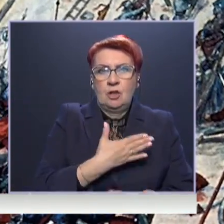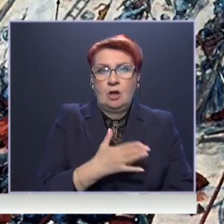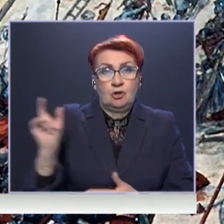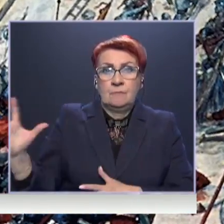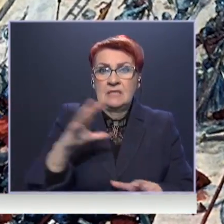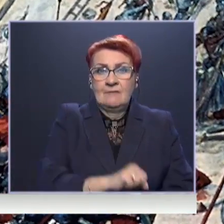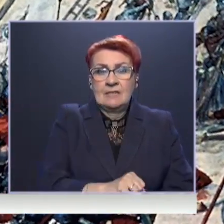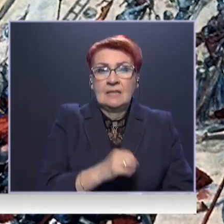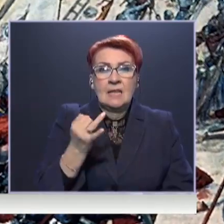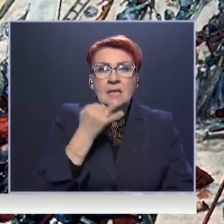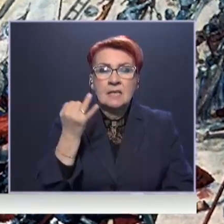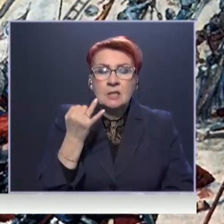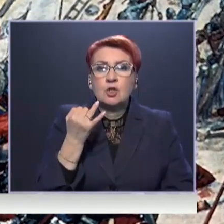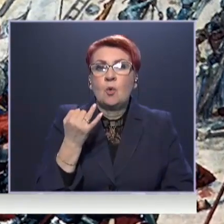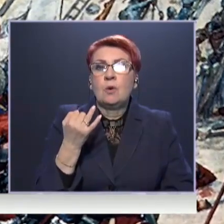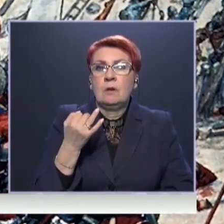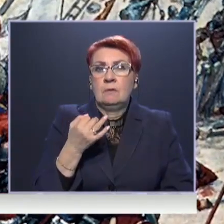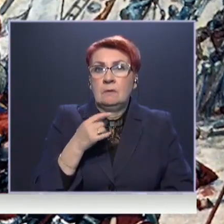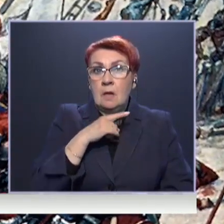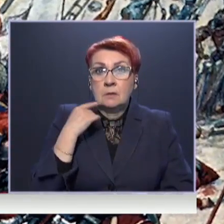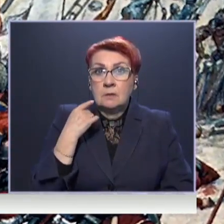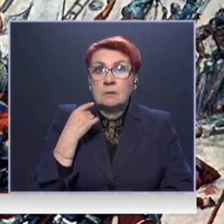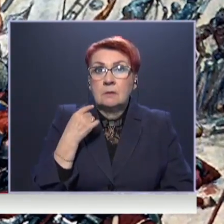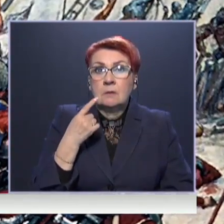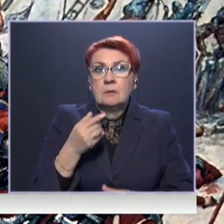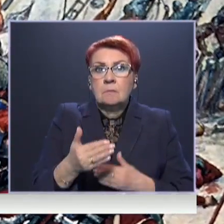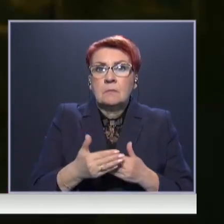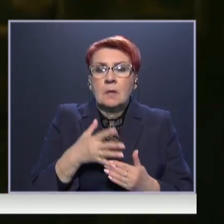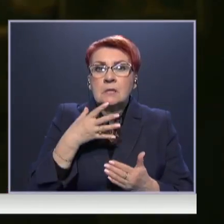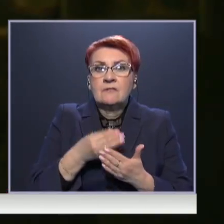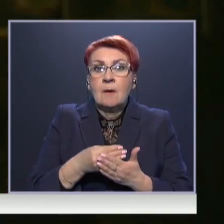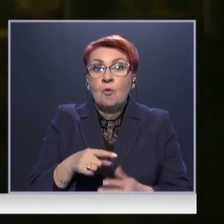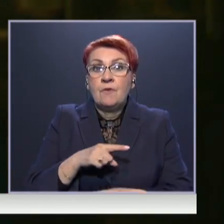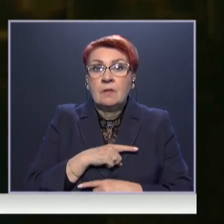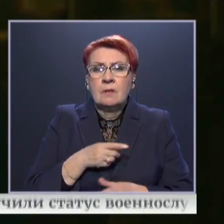России неминуемо подходила к своему финалу оставалось